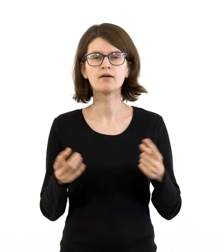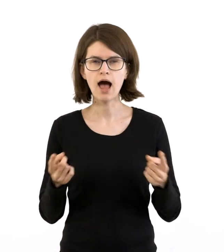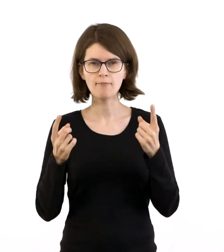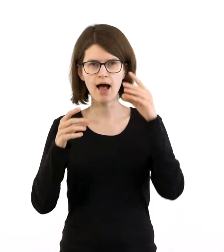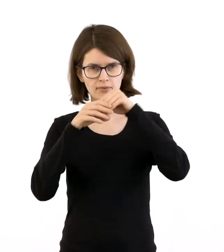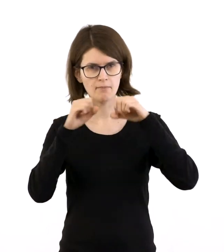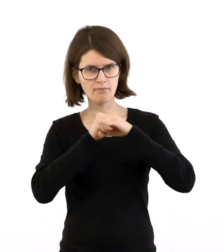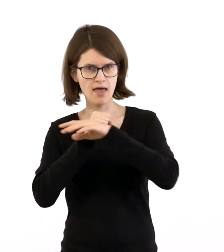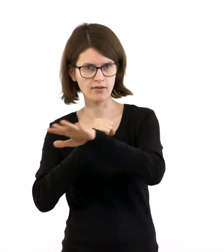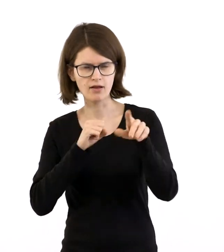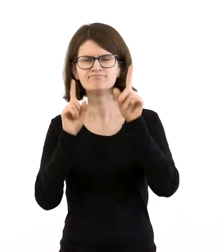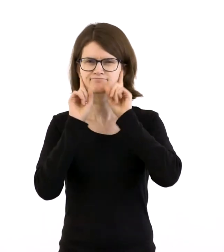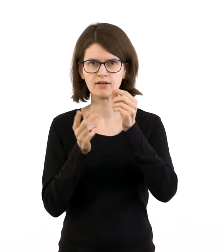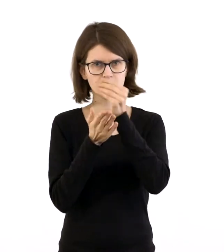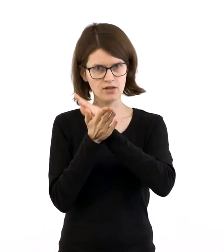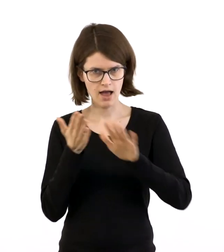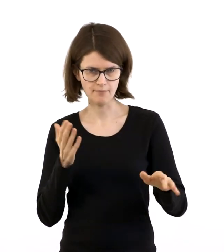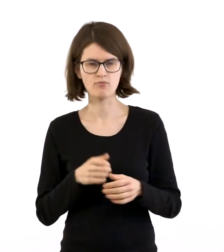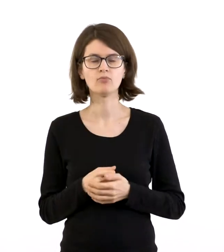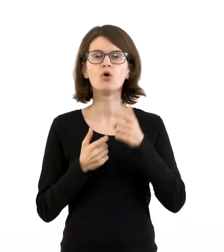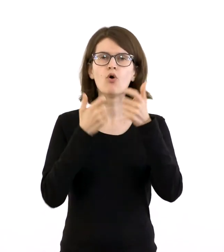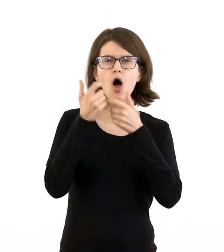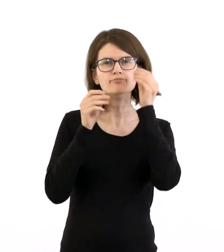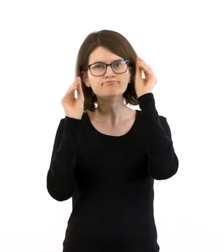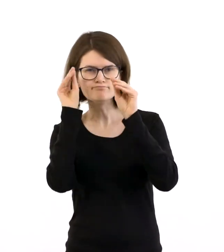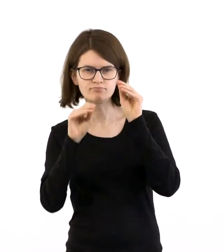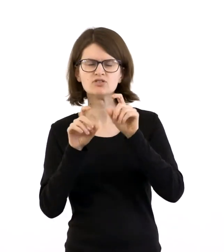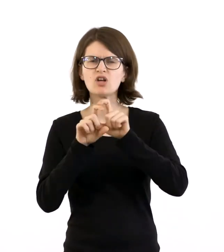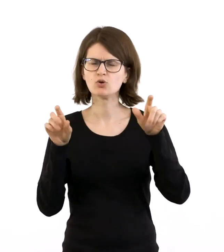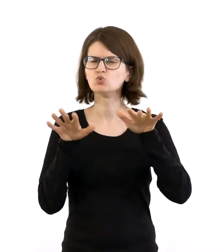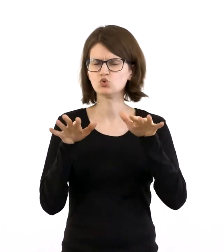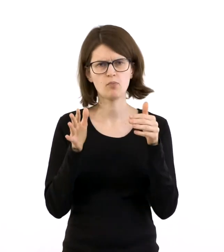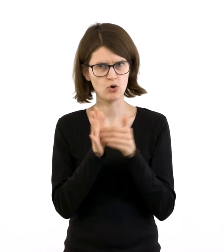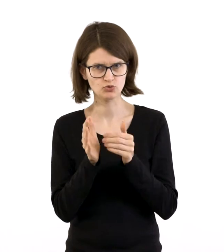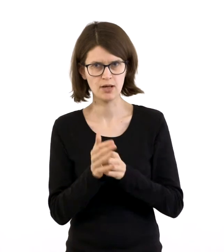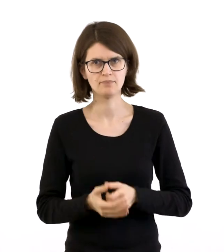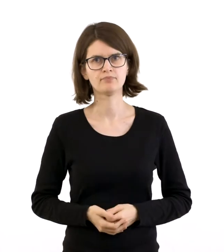Choć teoretycznie kampania w social media jest darmowa, to jej obsługa wymaga dużej ilości czasu,